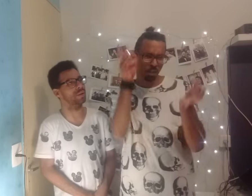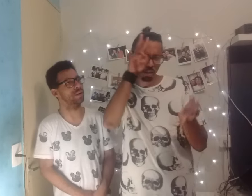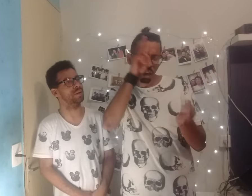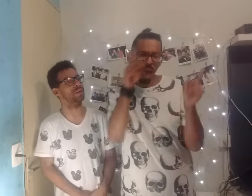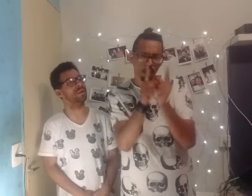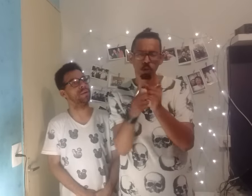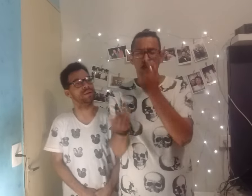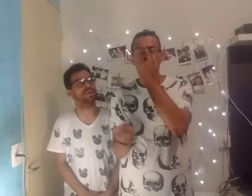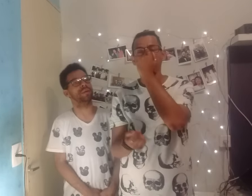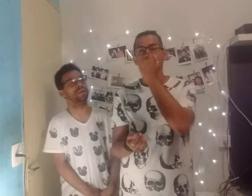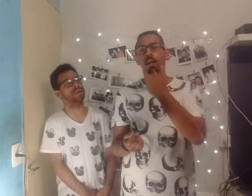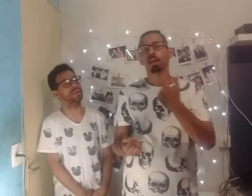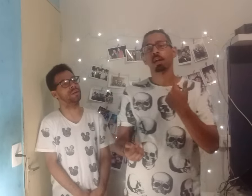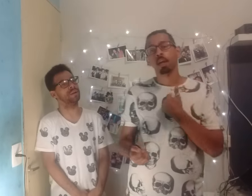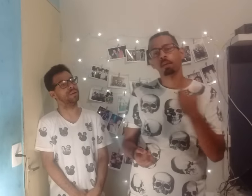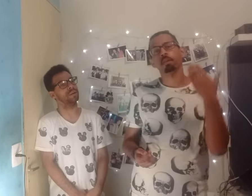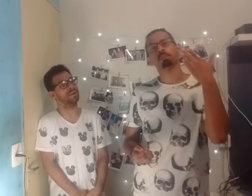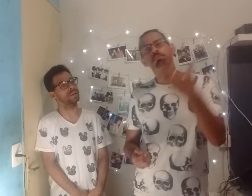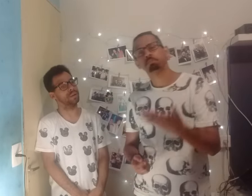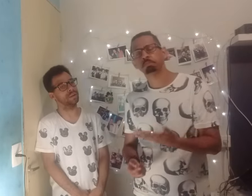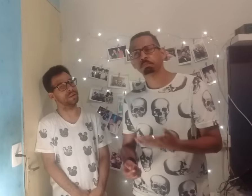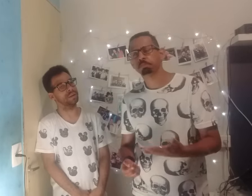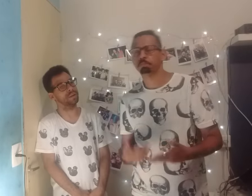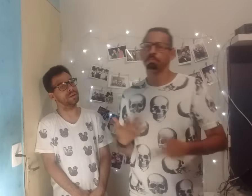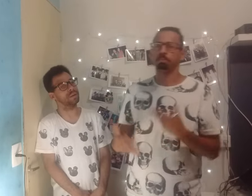história simples conta! entra conversa com amigo tinha 17 anos